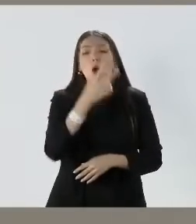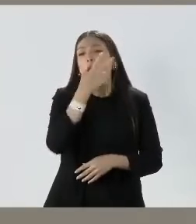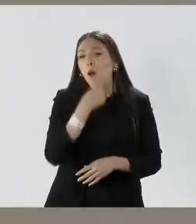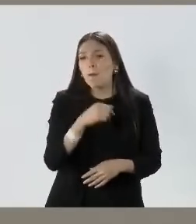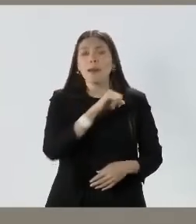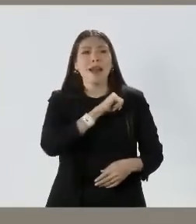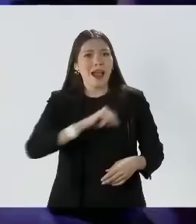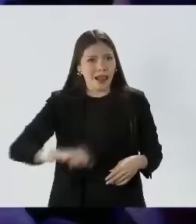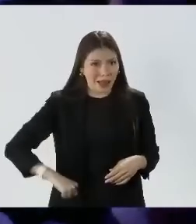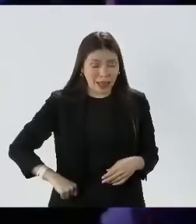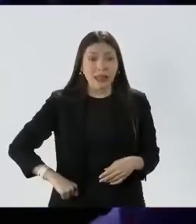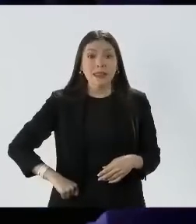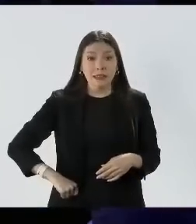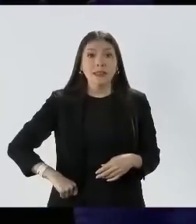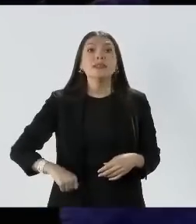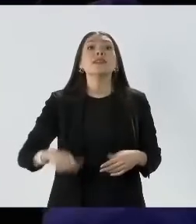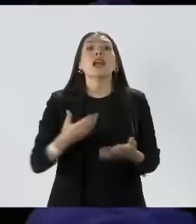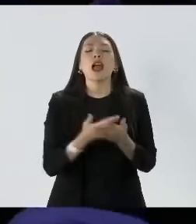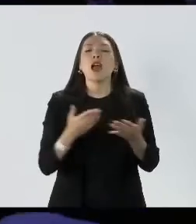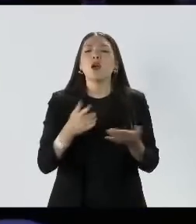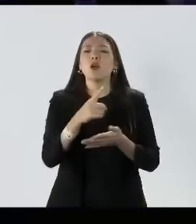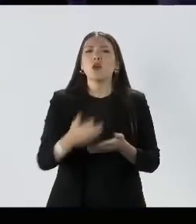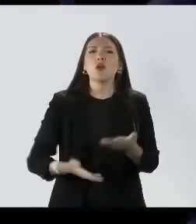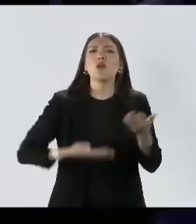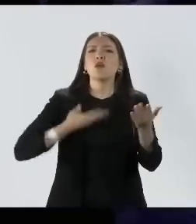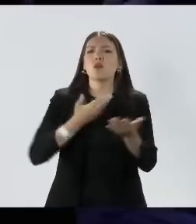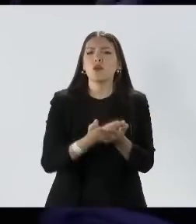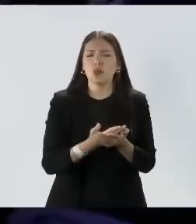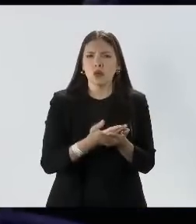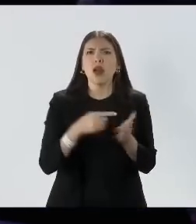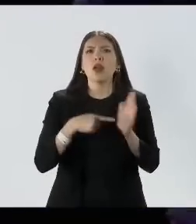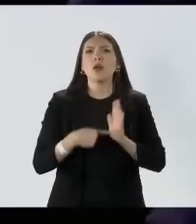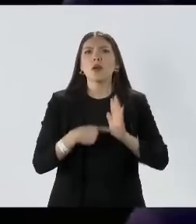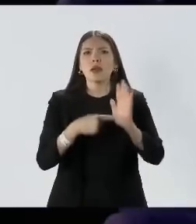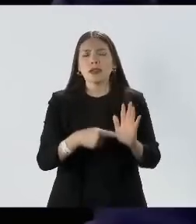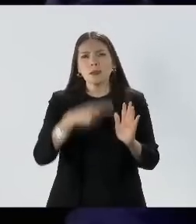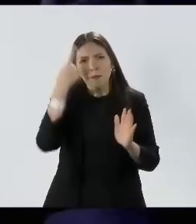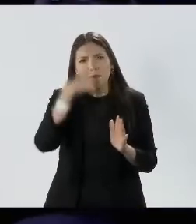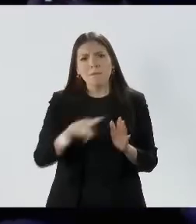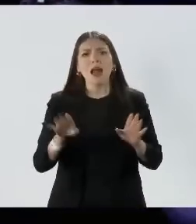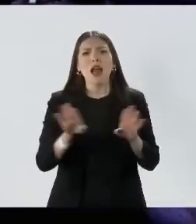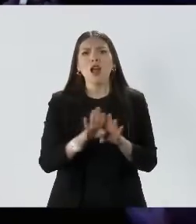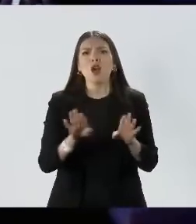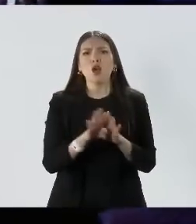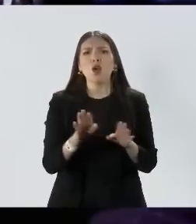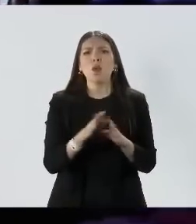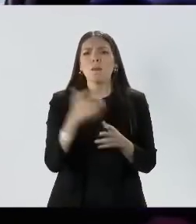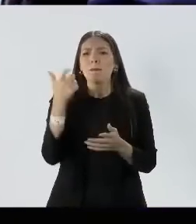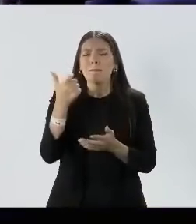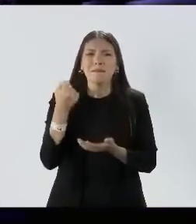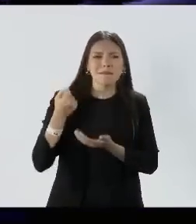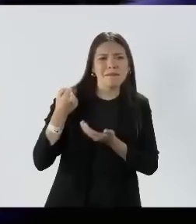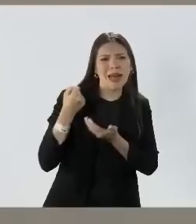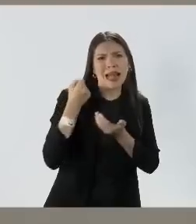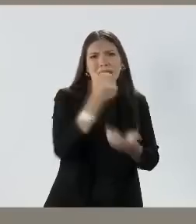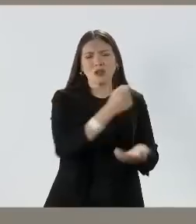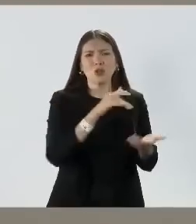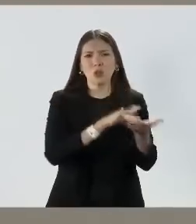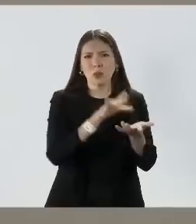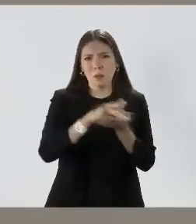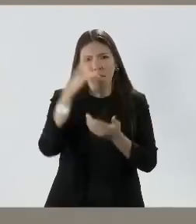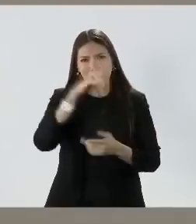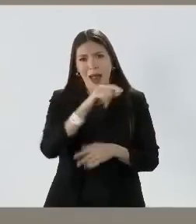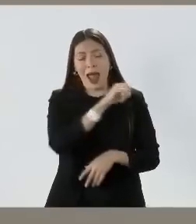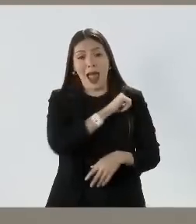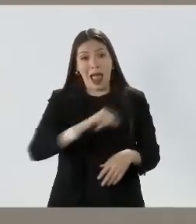un incremento histórico en el presupuesto de las alcaldías el mayor de los últimos 20